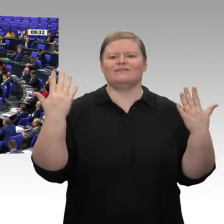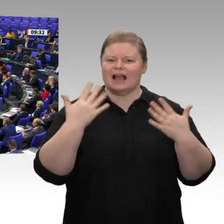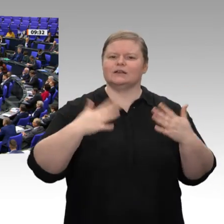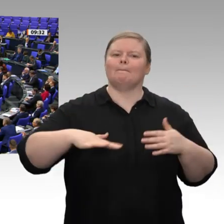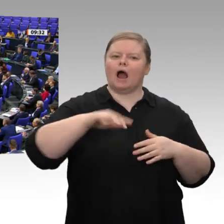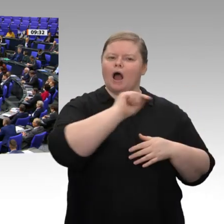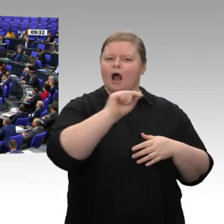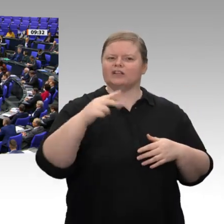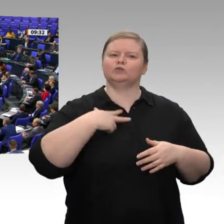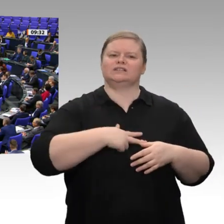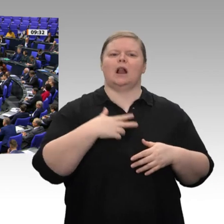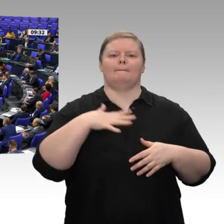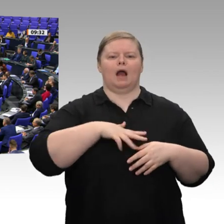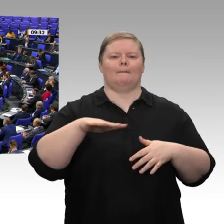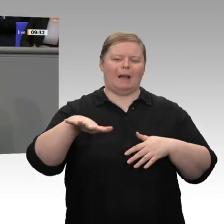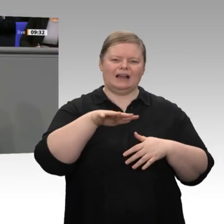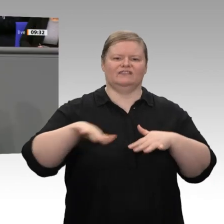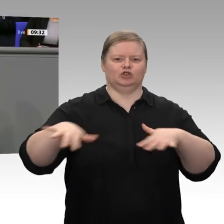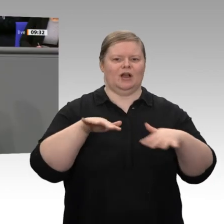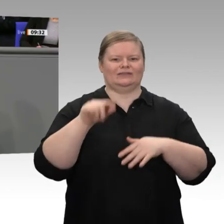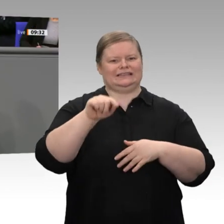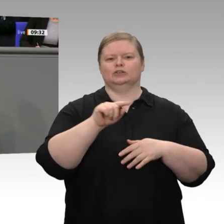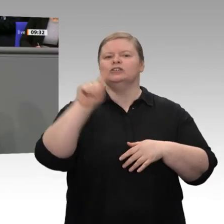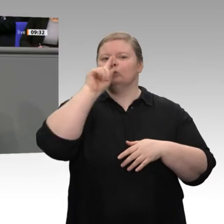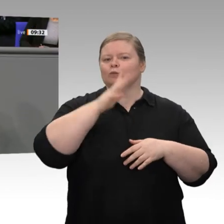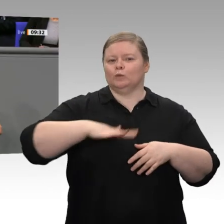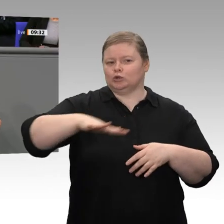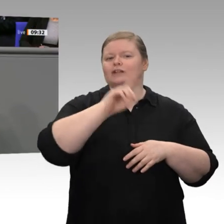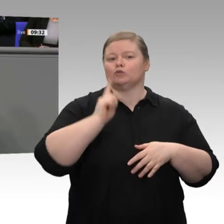In Deutschland haben wir jetzt zehn Jahre Wachstum hinter uns. Das hat es, glaube